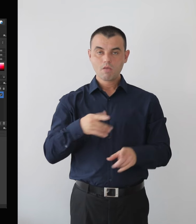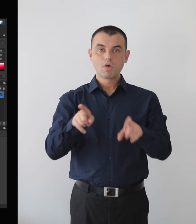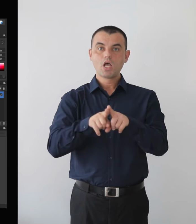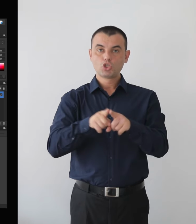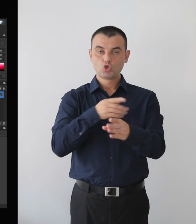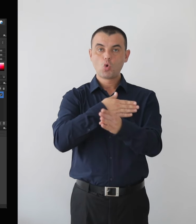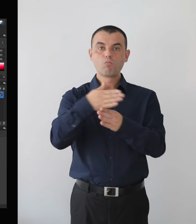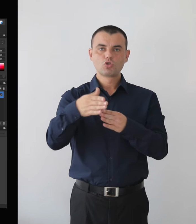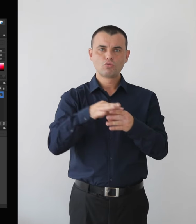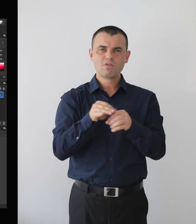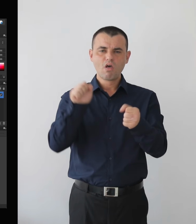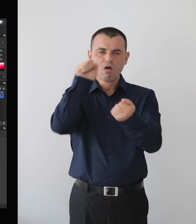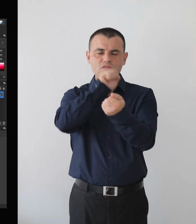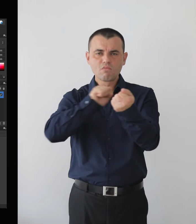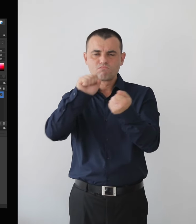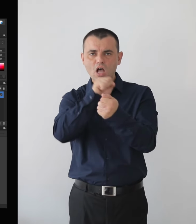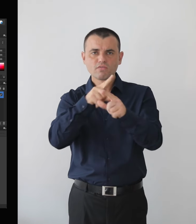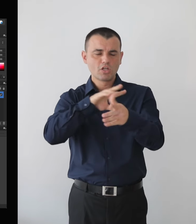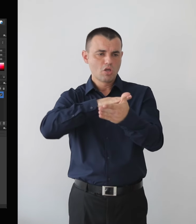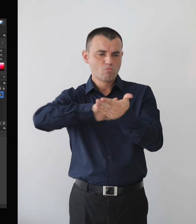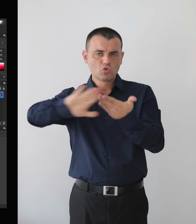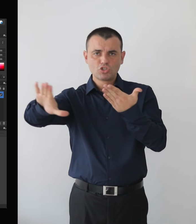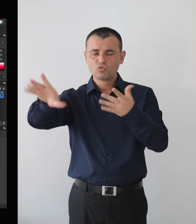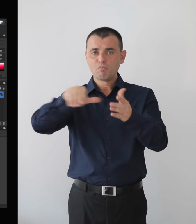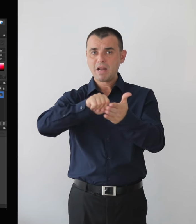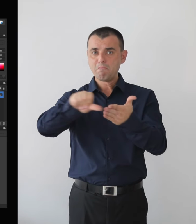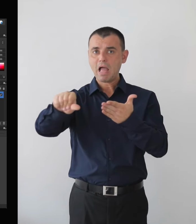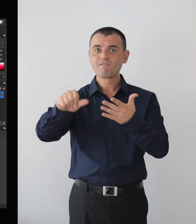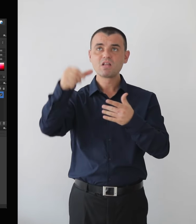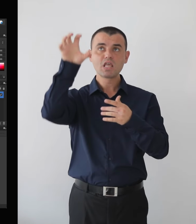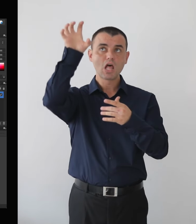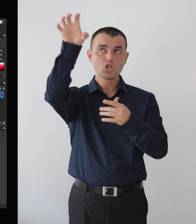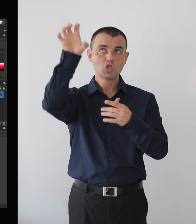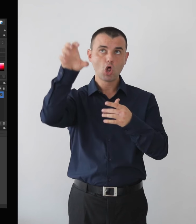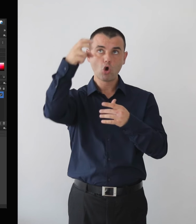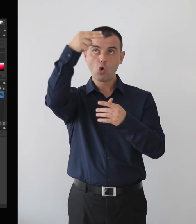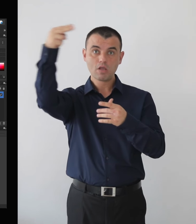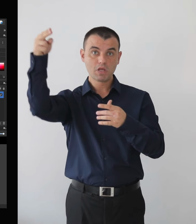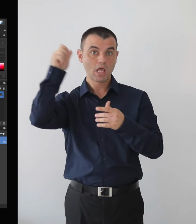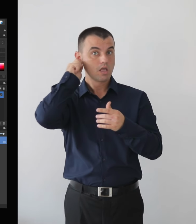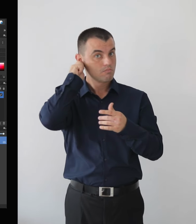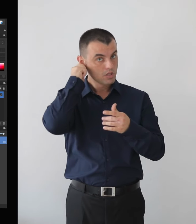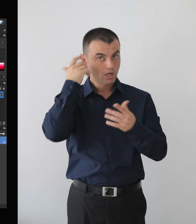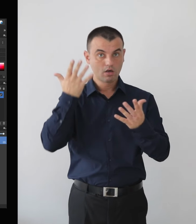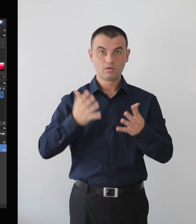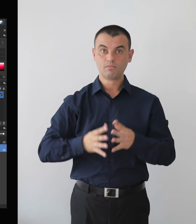Също така има опция за размазване или напълно премахване на лого, текст, водна марка или знак.